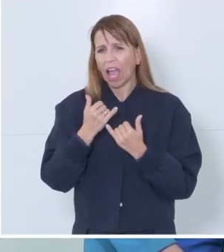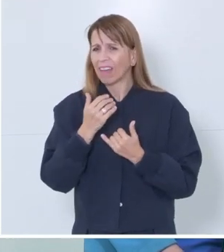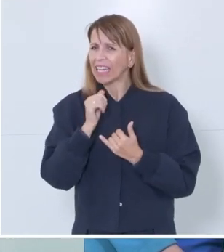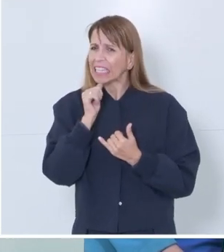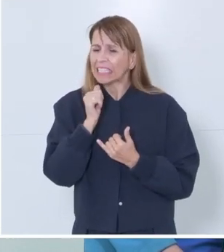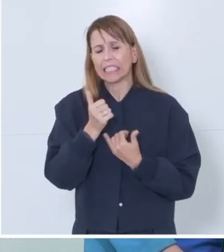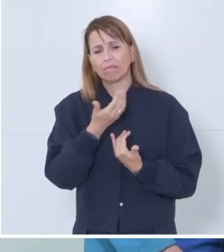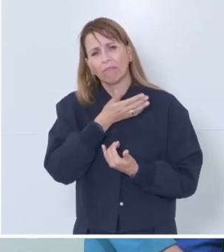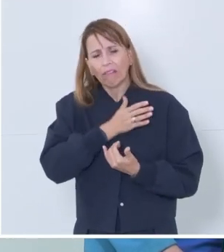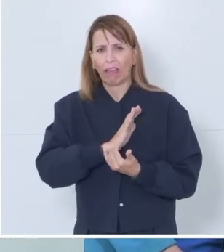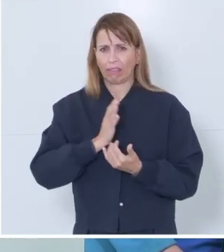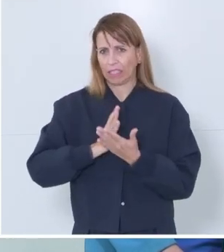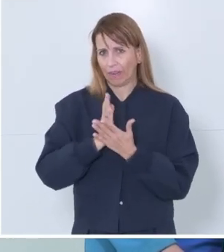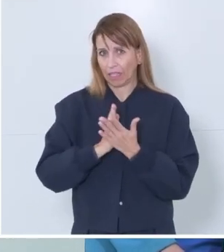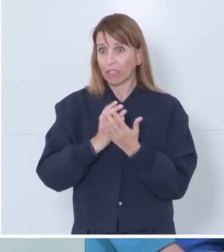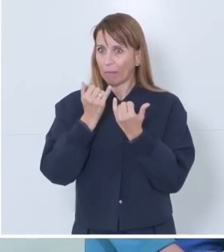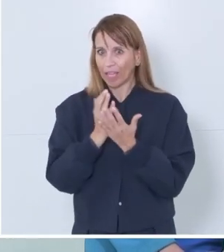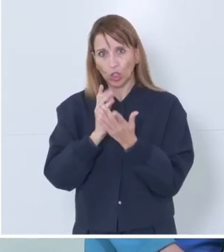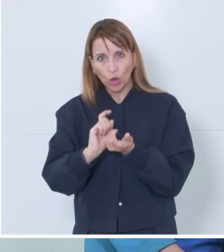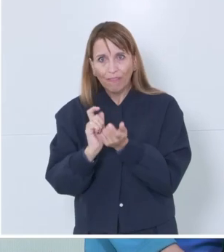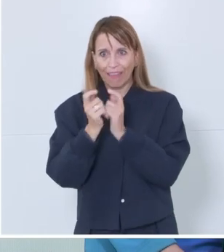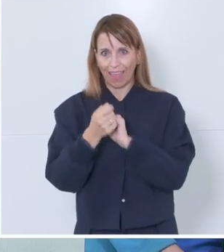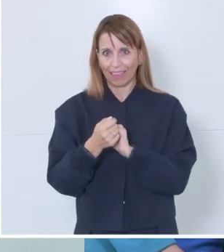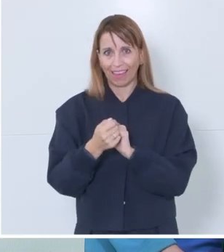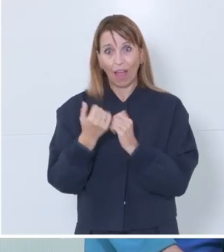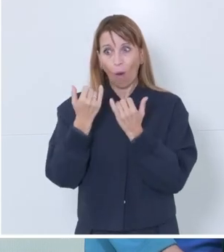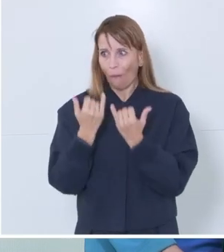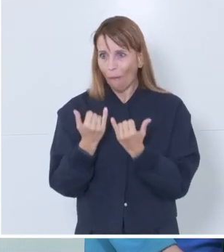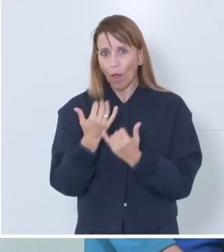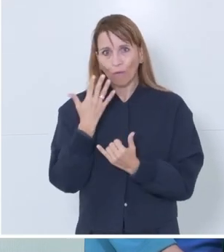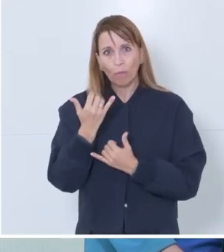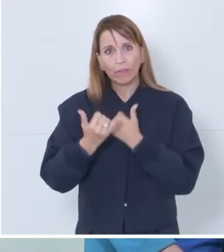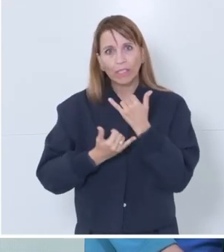der Zivildienst, wir haben im heurigen Jahr ja auch 50 Jahre Zivildienst gefeiert. 1974 ist er